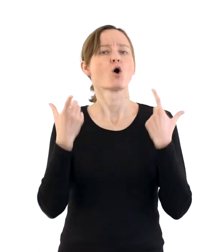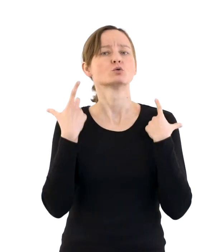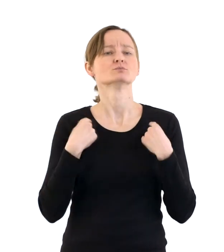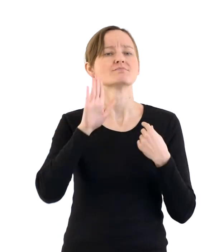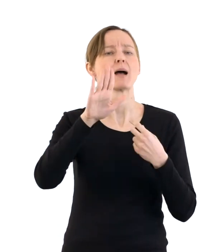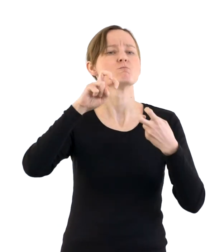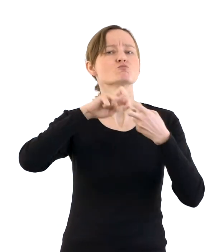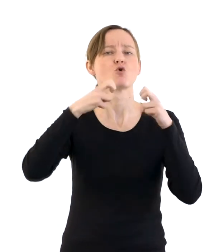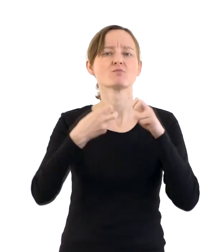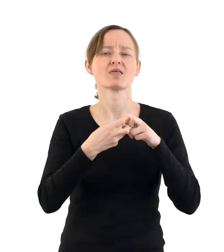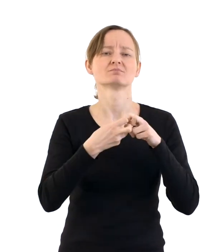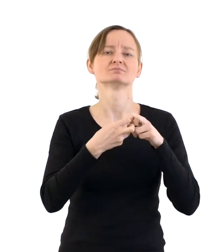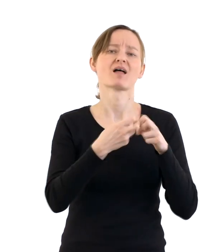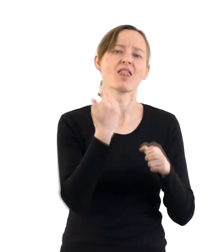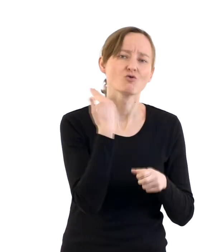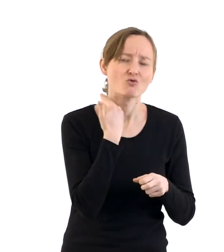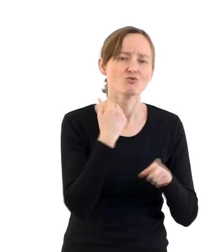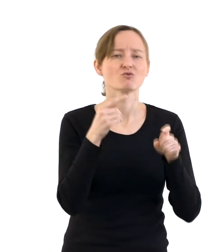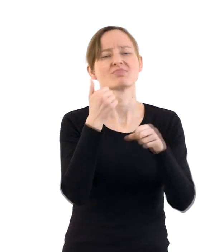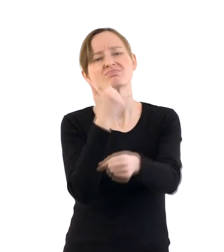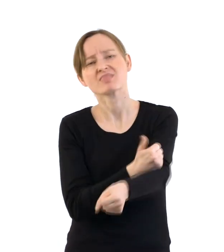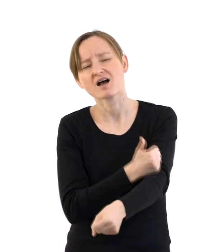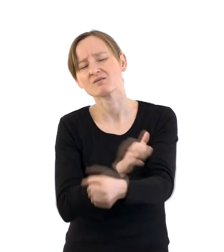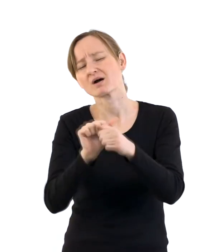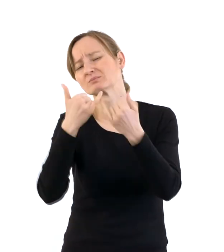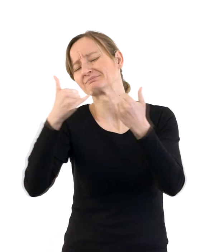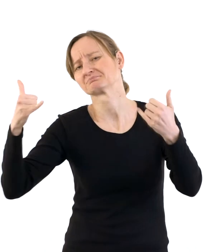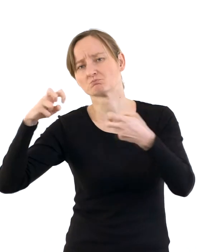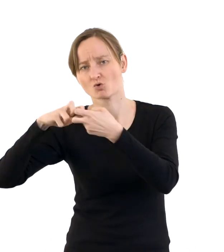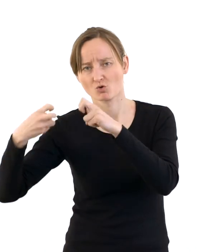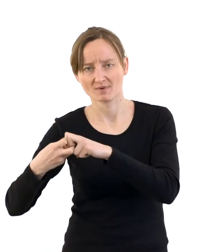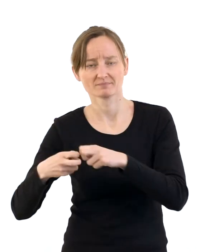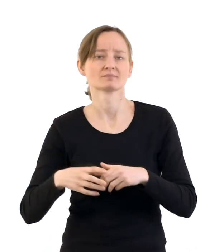Osoby uzależnione od alkoholu, narkotyków itp.